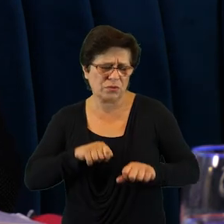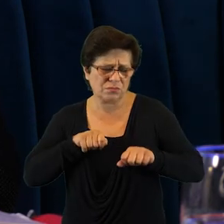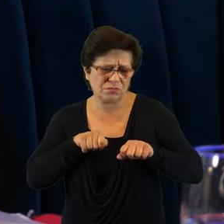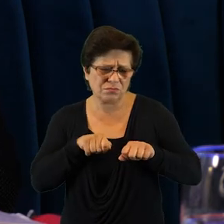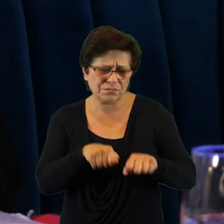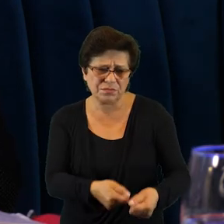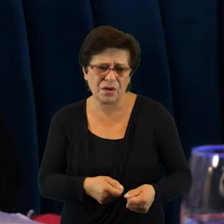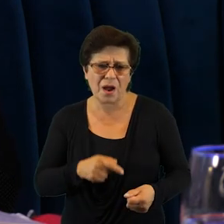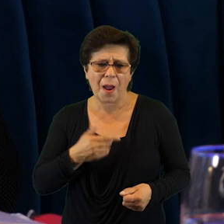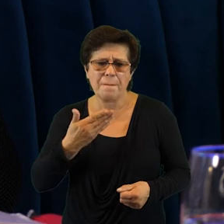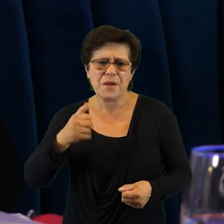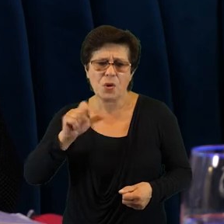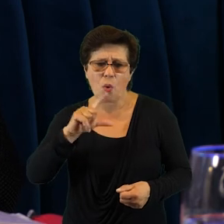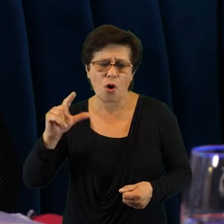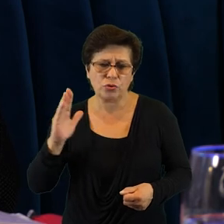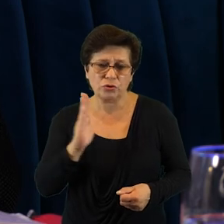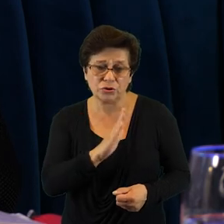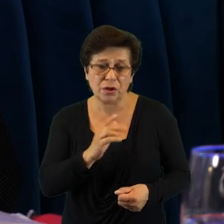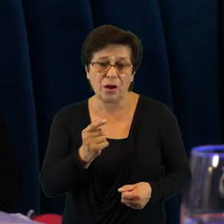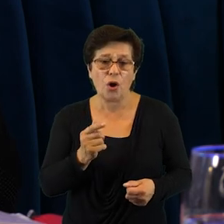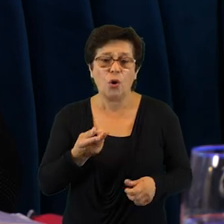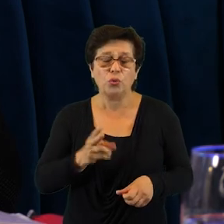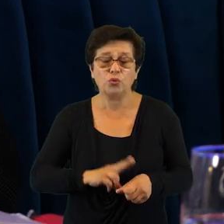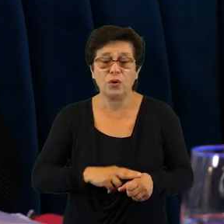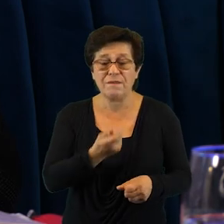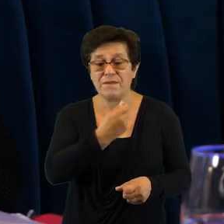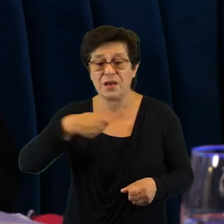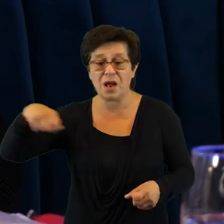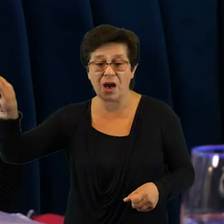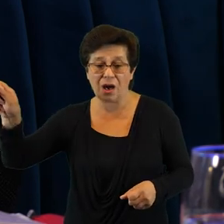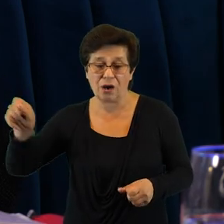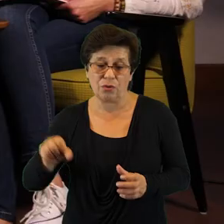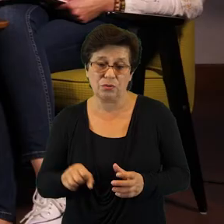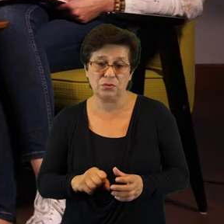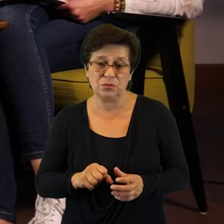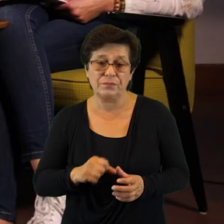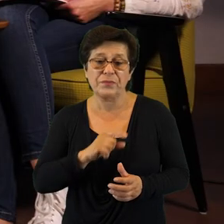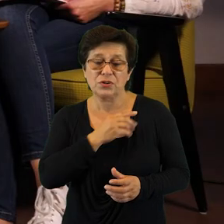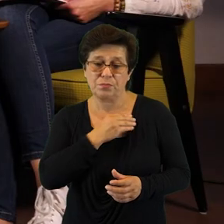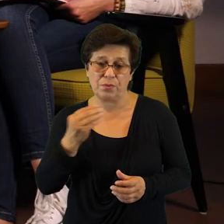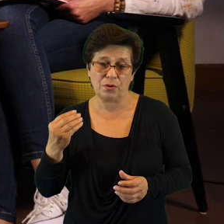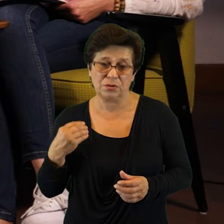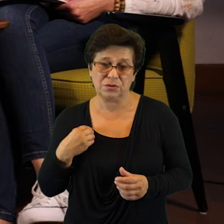który właśnie wyjechał z Polski. I to jest jeden z takich dramatycznych momentów znowu